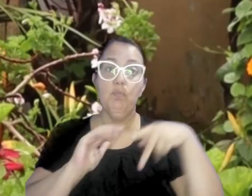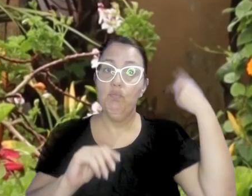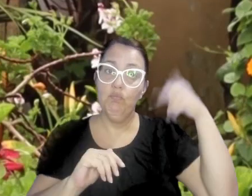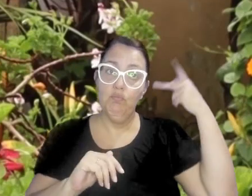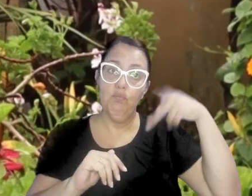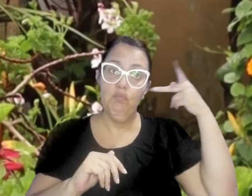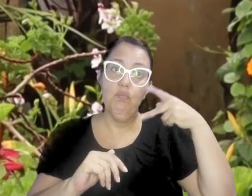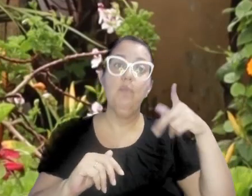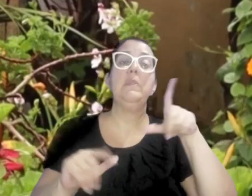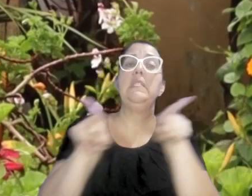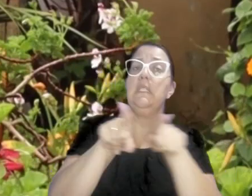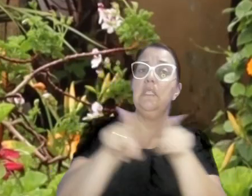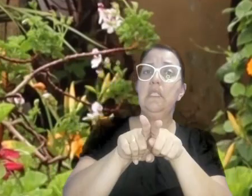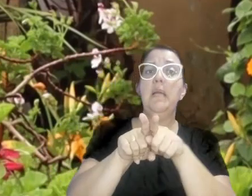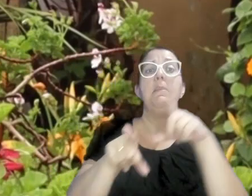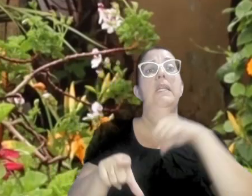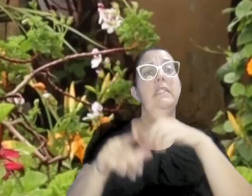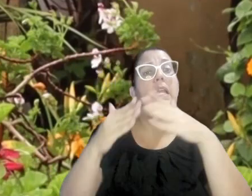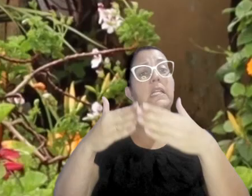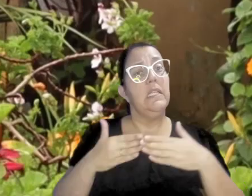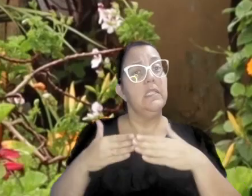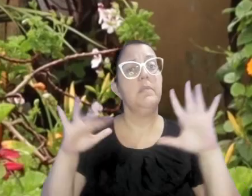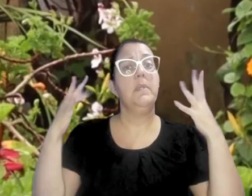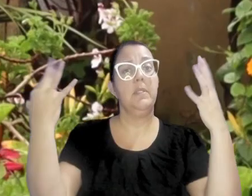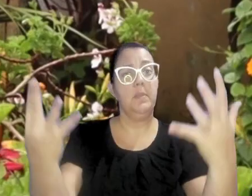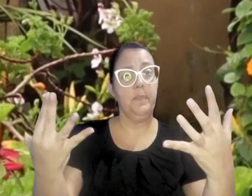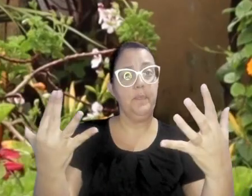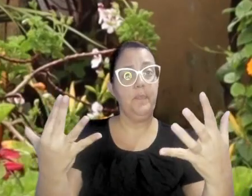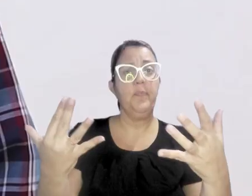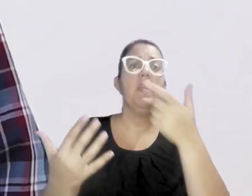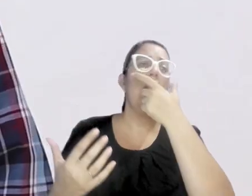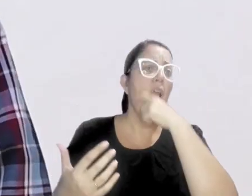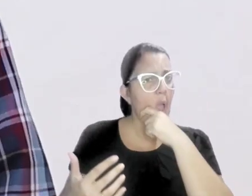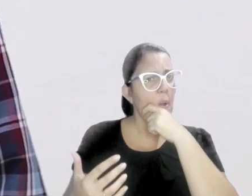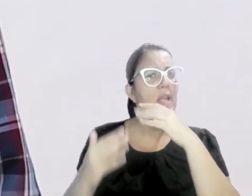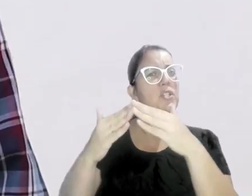que também é contemplada no caso do licenciamento ambiental. [Cristiano Guimarães - COPROD/Ibama] Eu acho que o licenciamento ambiental